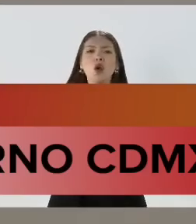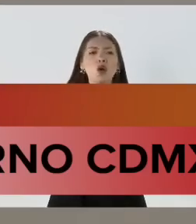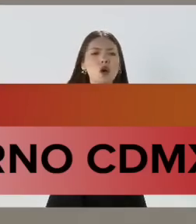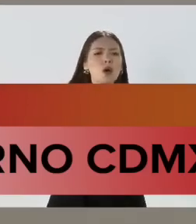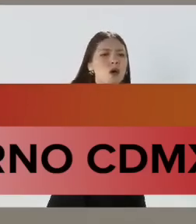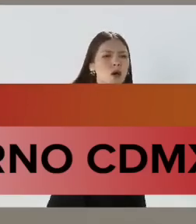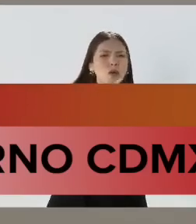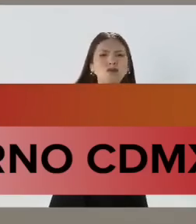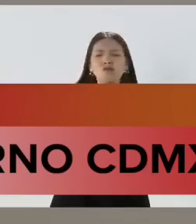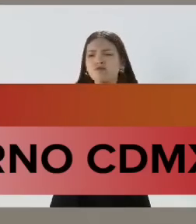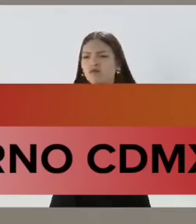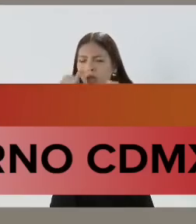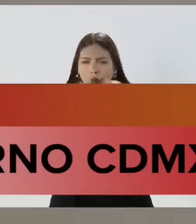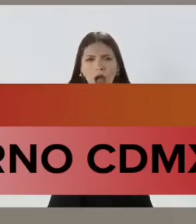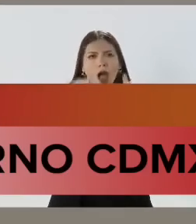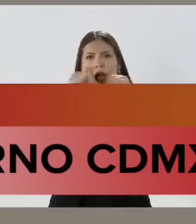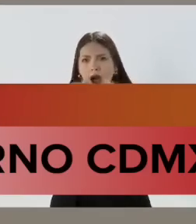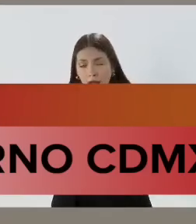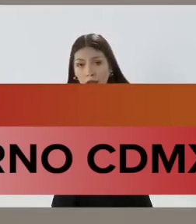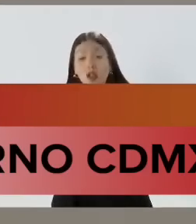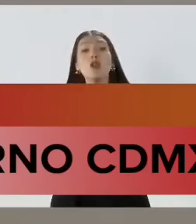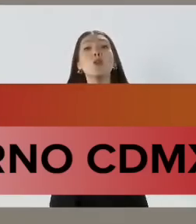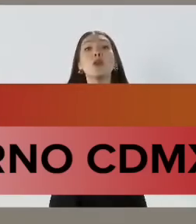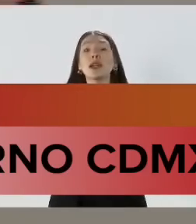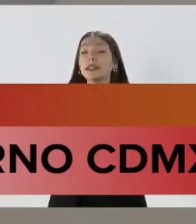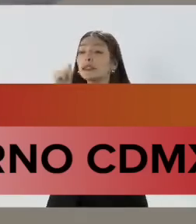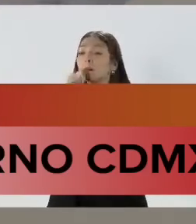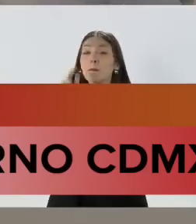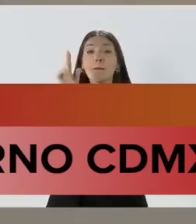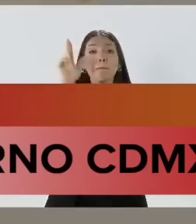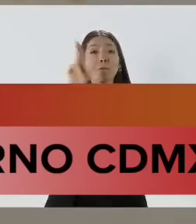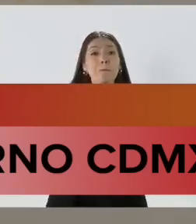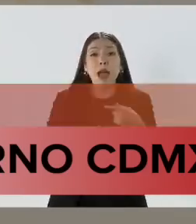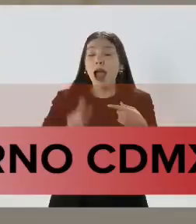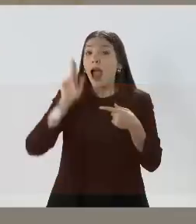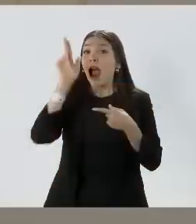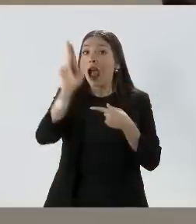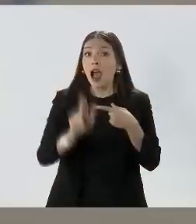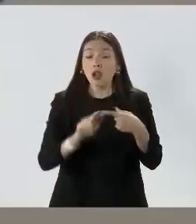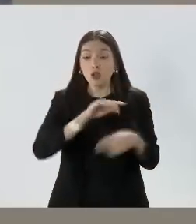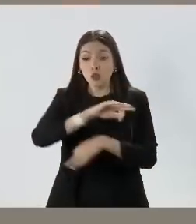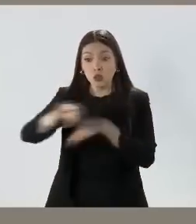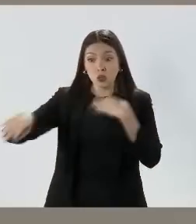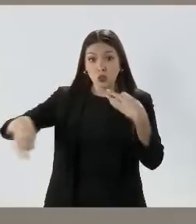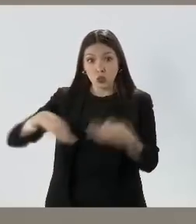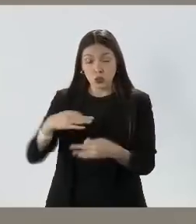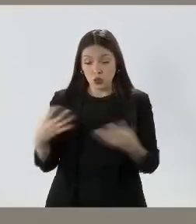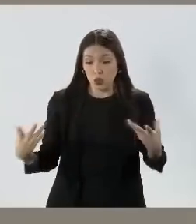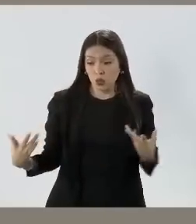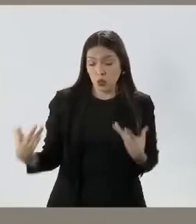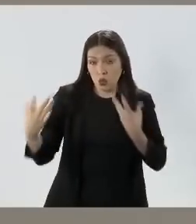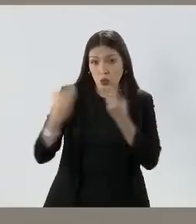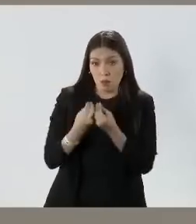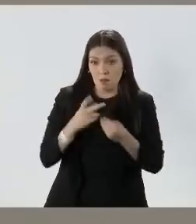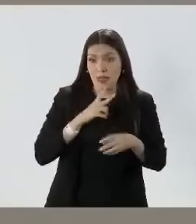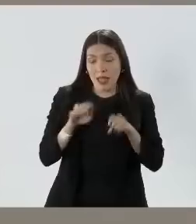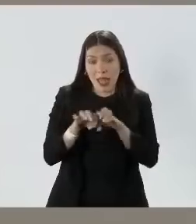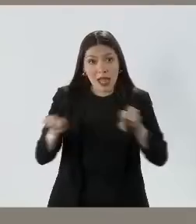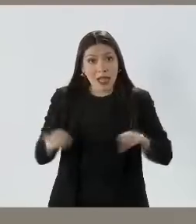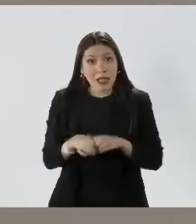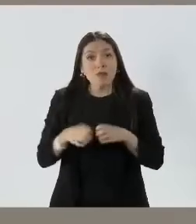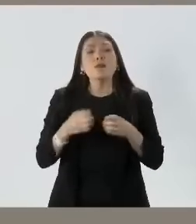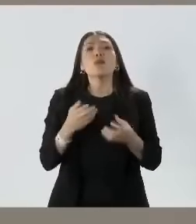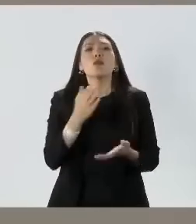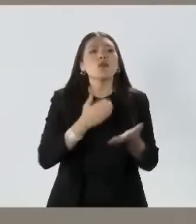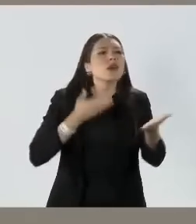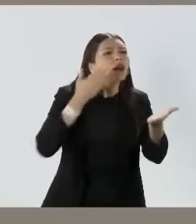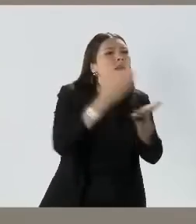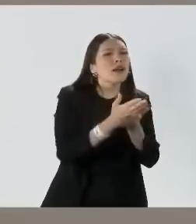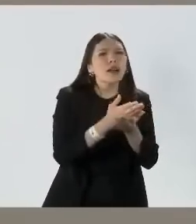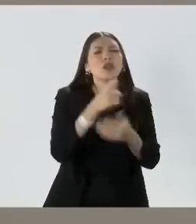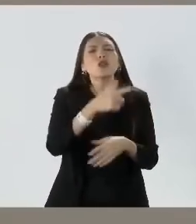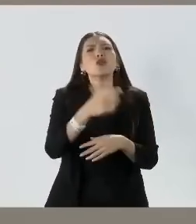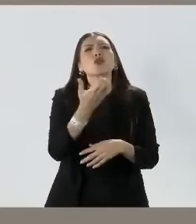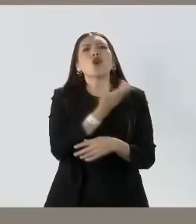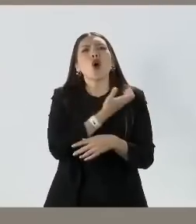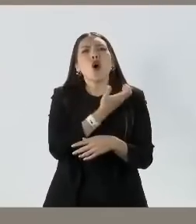los martes salimos al Zócalo todo el gabinete a recibir a la gente y atender sus demandas